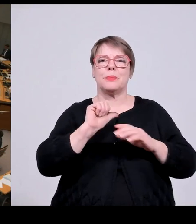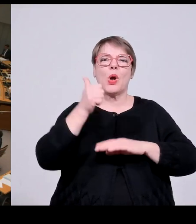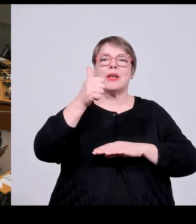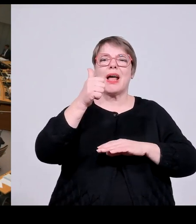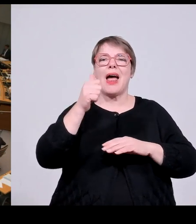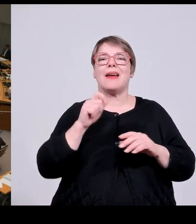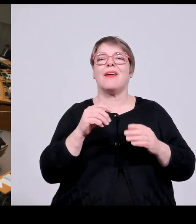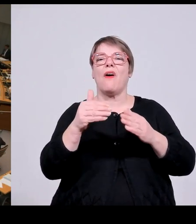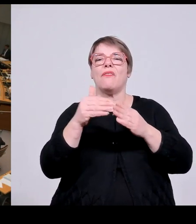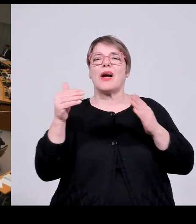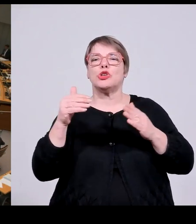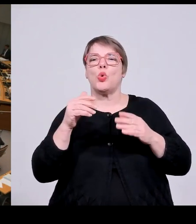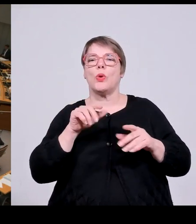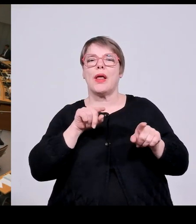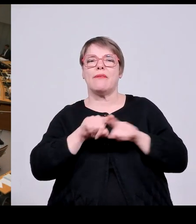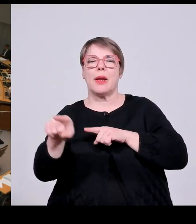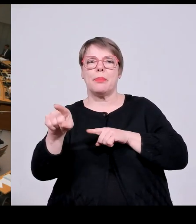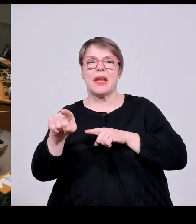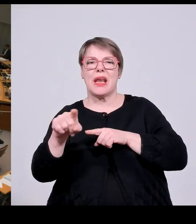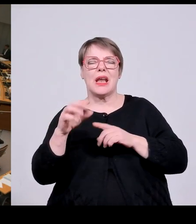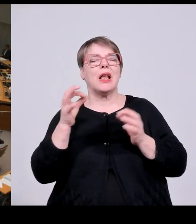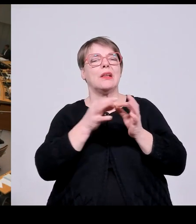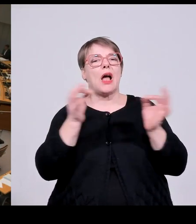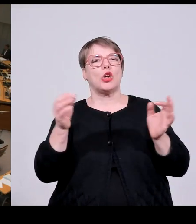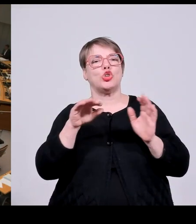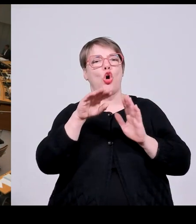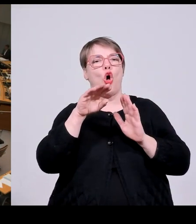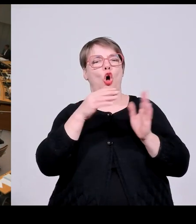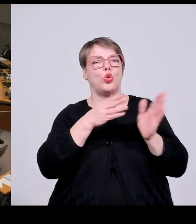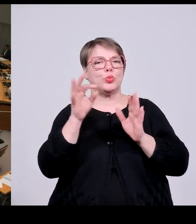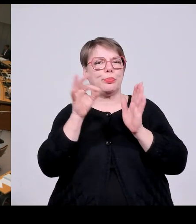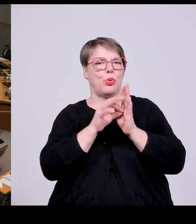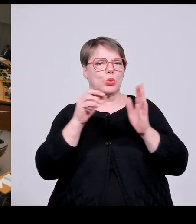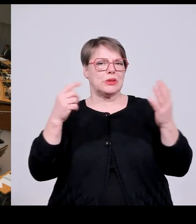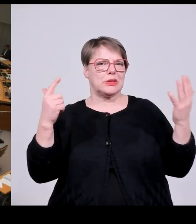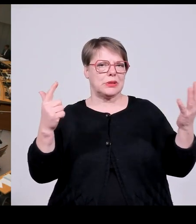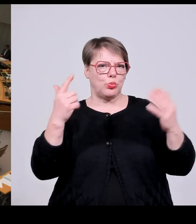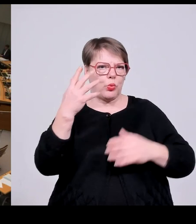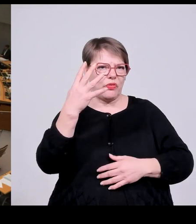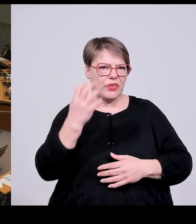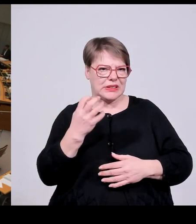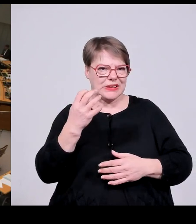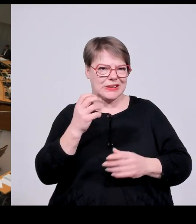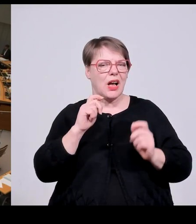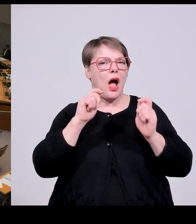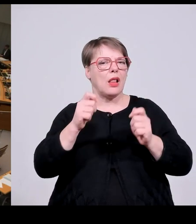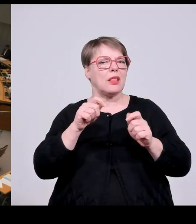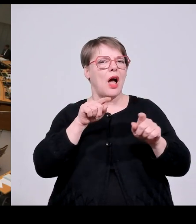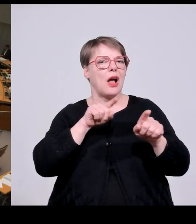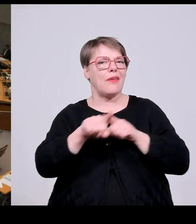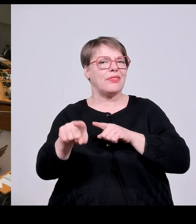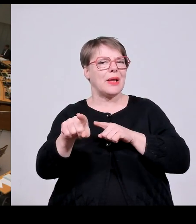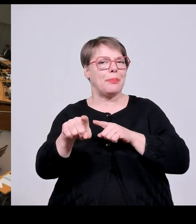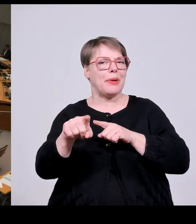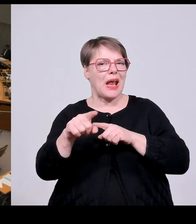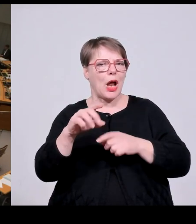Sehr geehrte Präsidentin! Meine Damen und Herren! Heute schon ein vorherrschendes Thema,